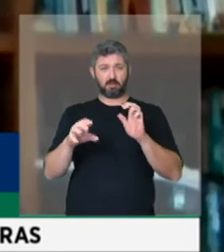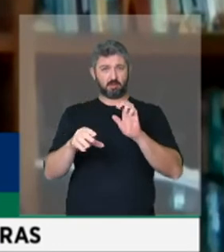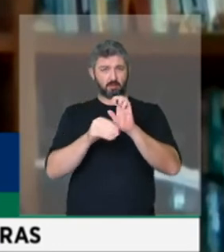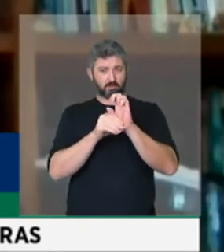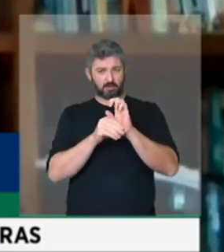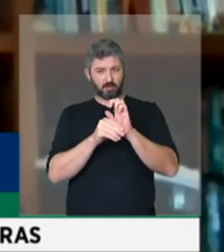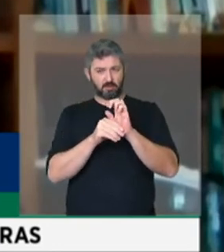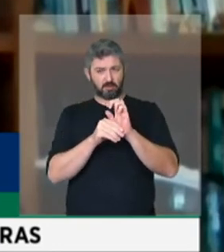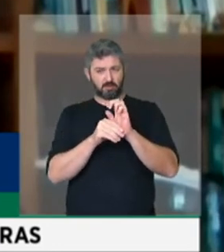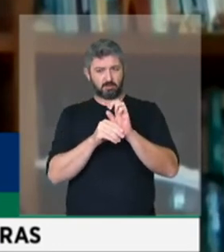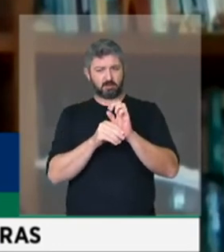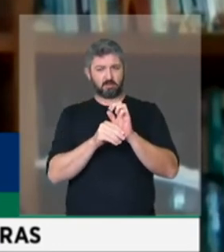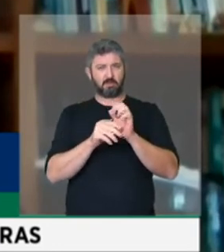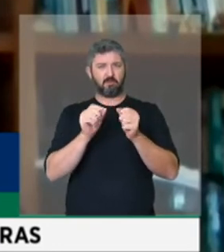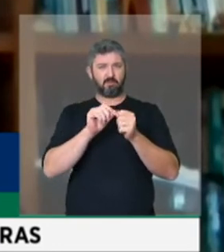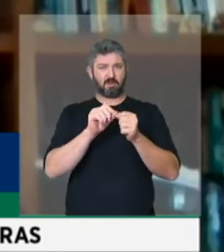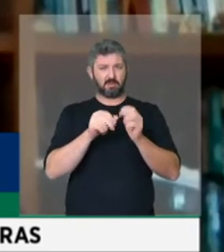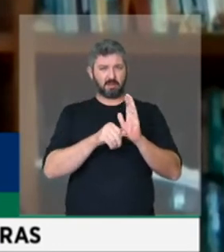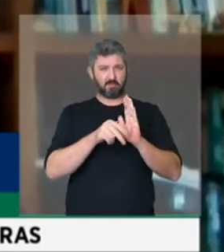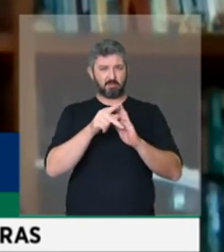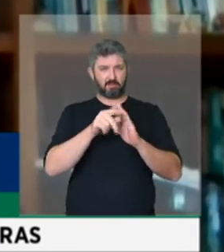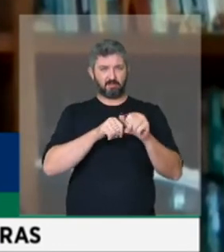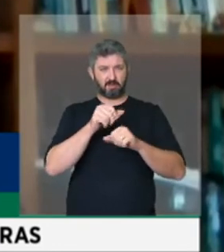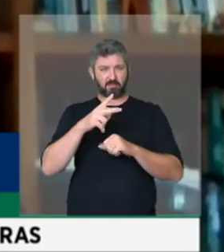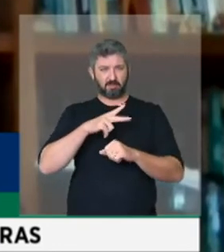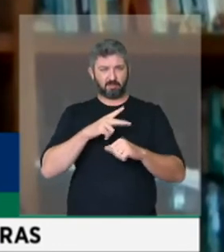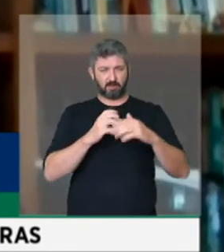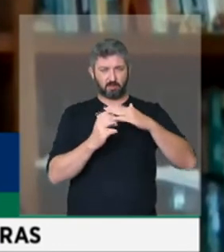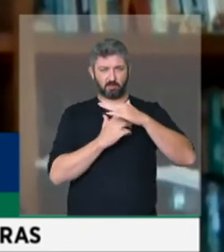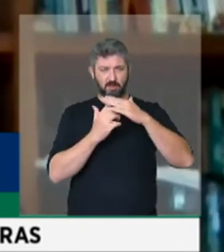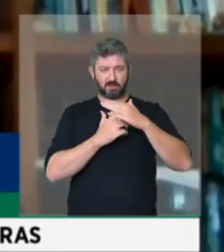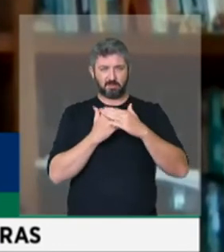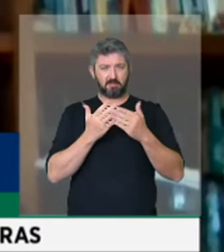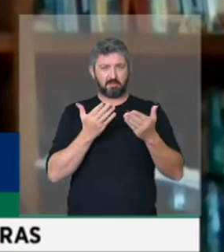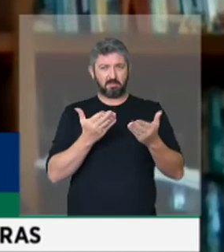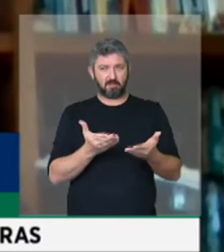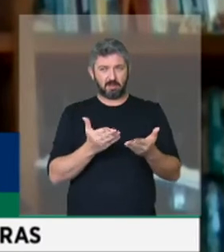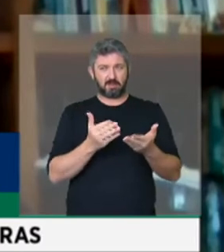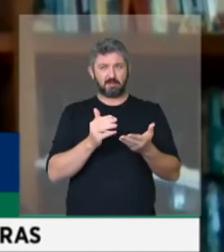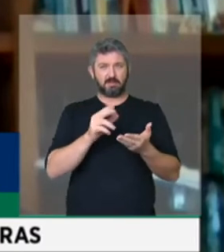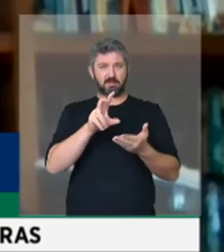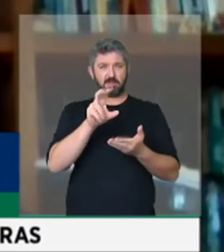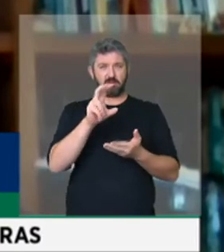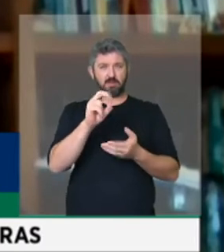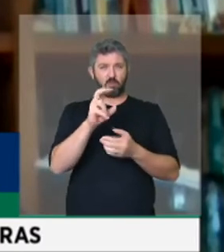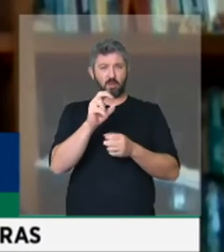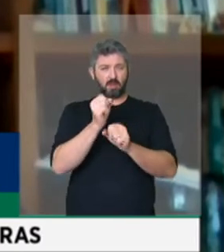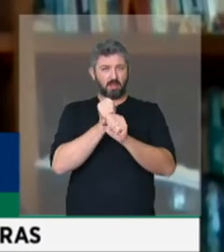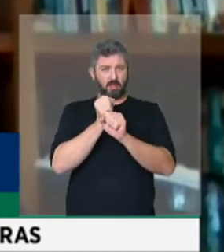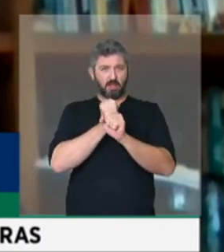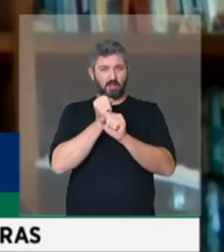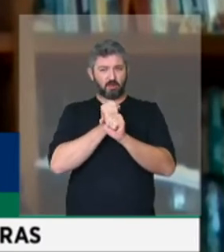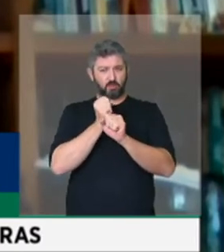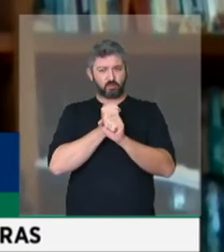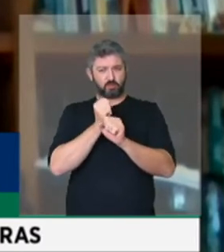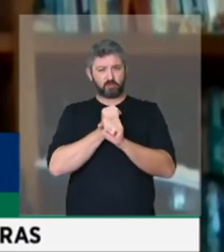PRESIDENTE, O PSOL ESTÁ EM OBSTRUÇÃO, QUERIA... DIALOGANDO COM TODO O PLENÁ RIO, VEJA, A LEITURA DESSE